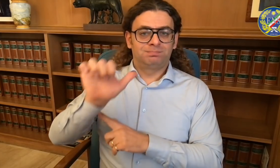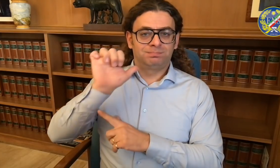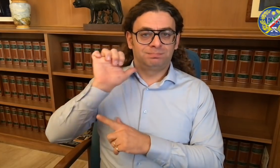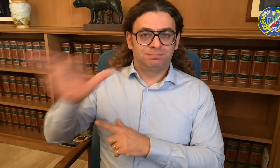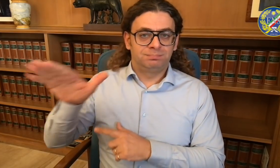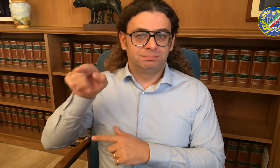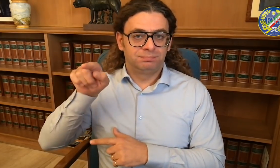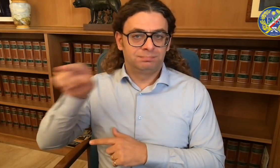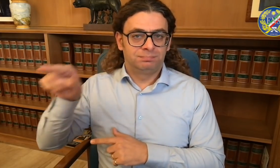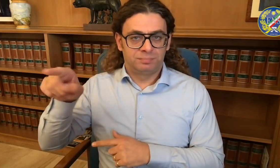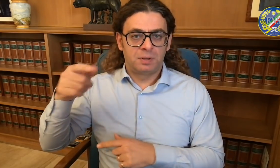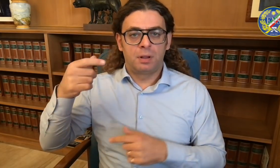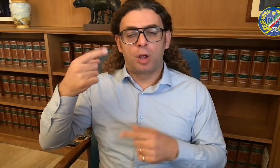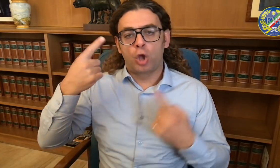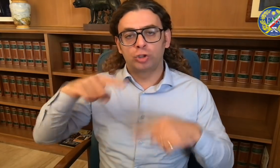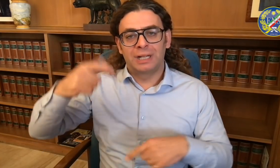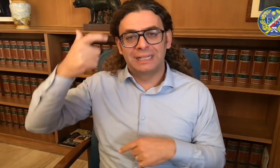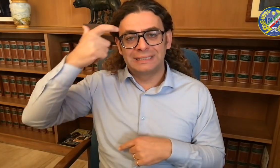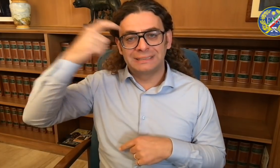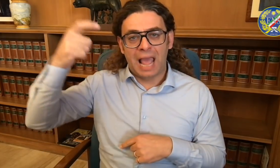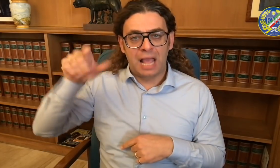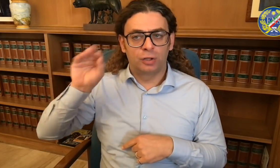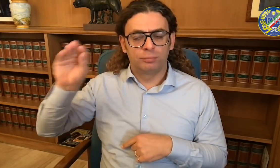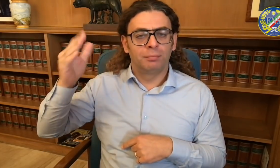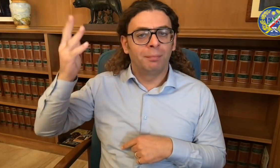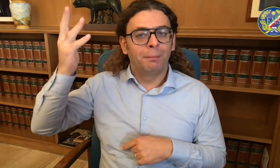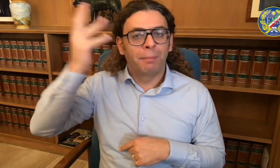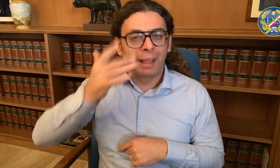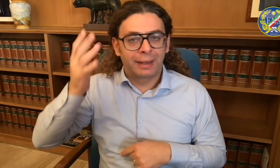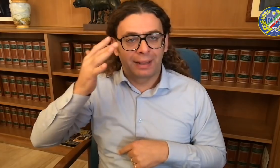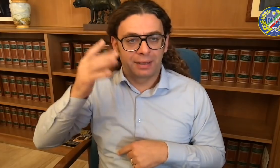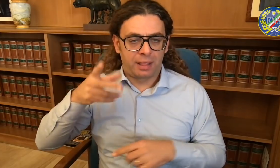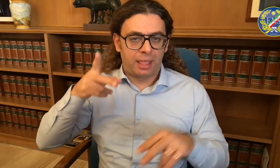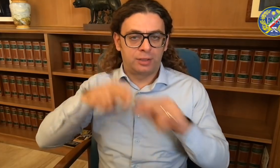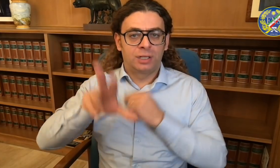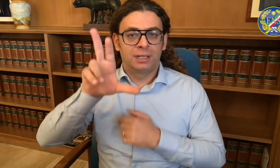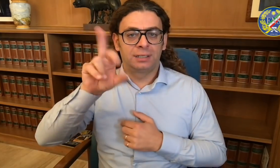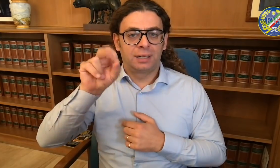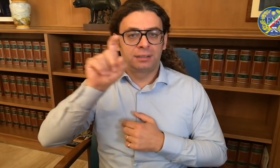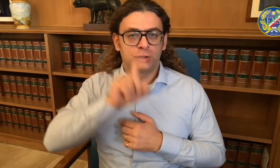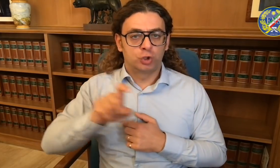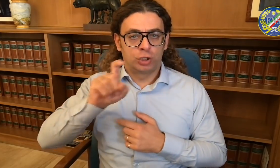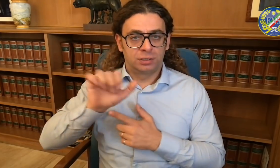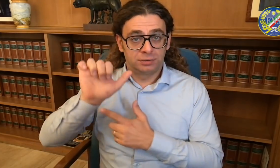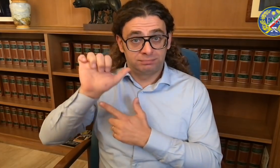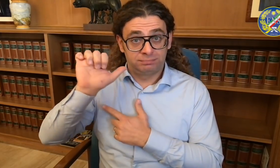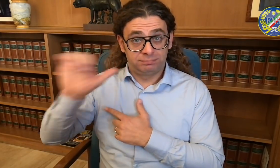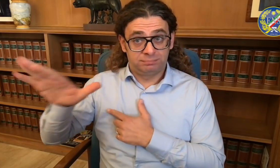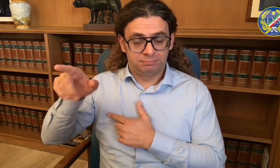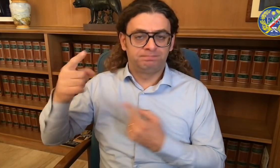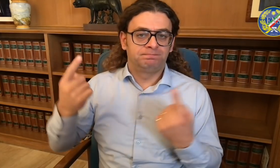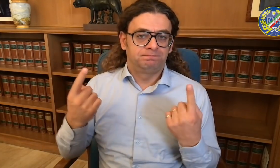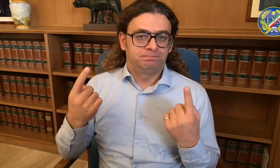Il testo viene inviato al Consiglio di Stato per l’espressione del parere entro il termine di trenta giorni.